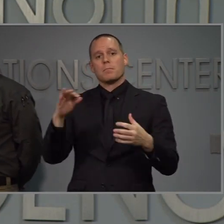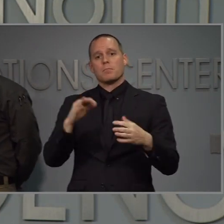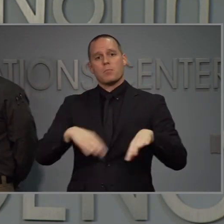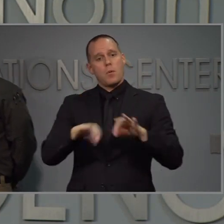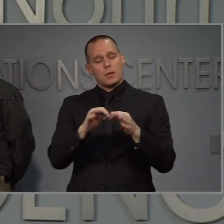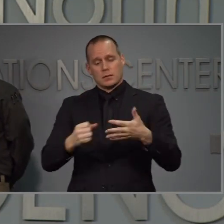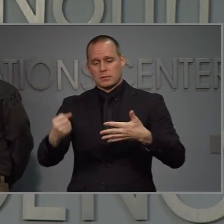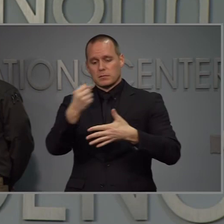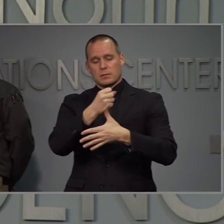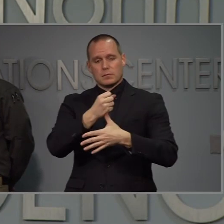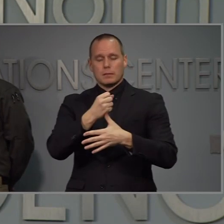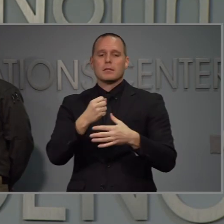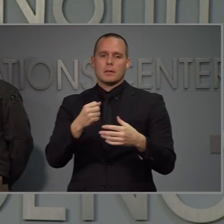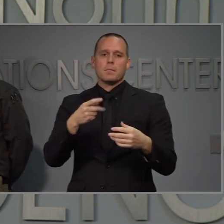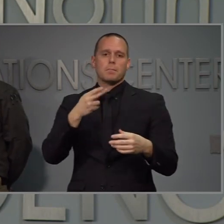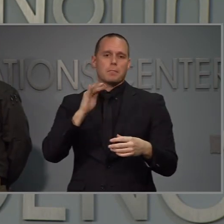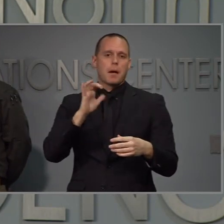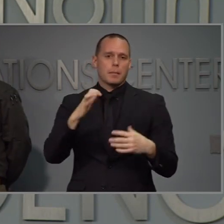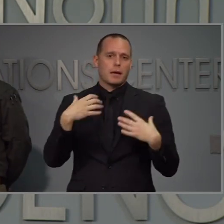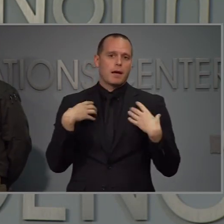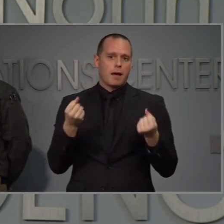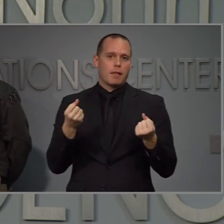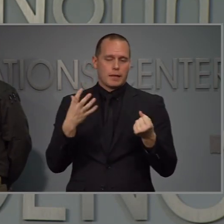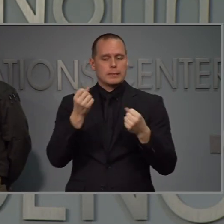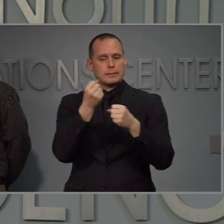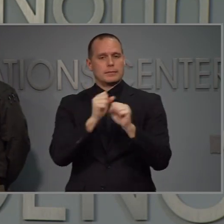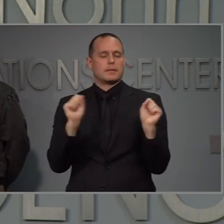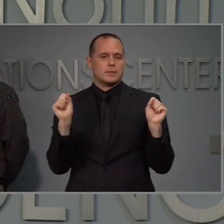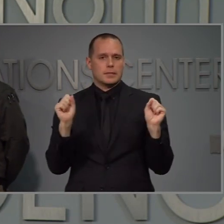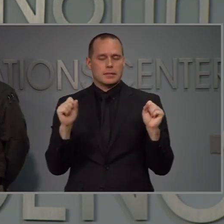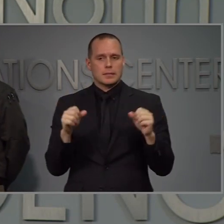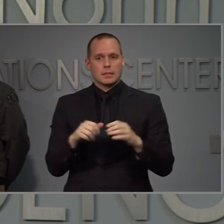también desea más que la salud, la seguridad de los habitantes,